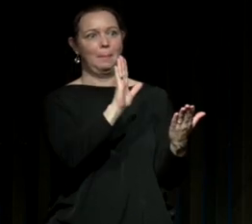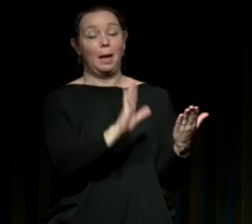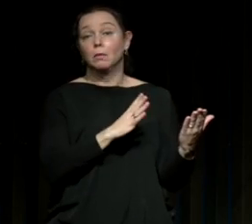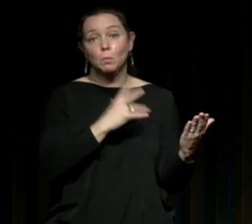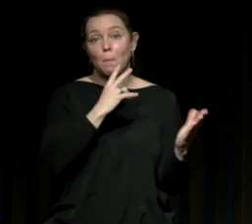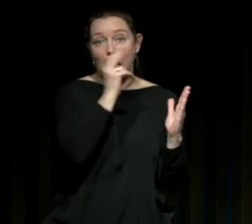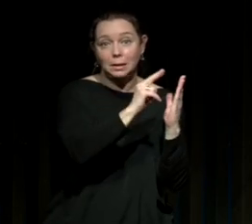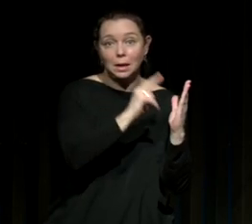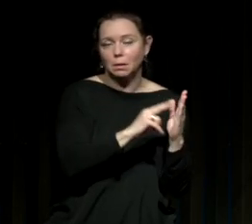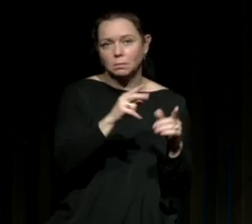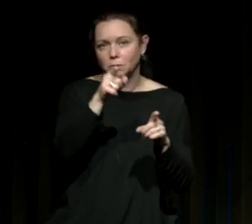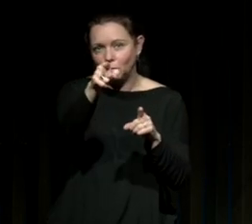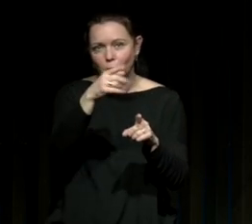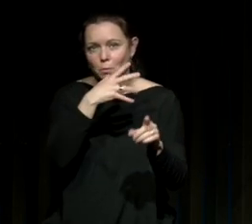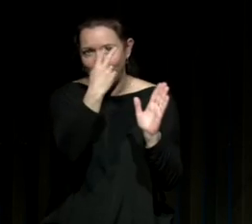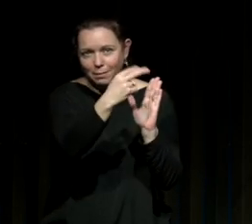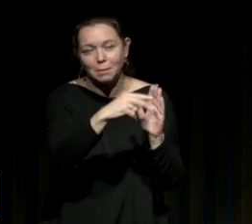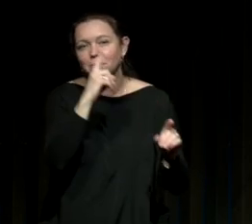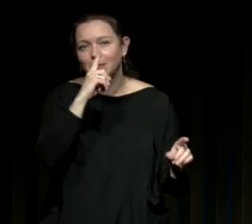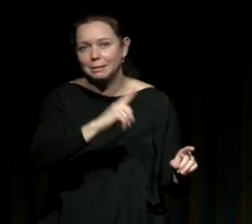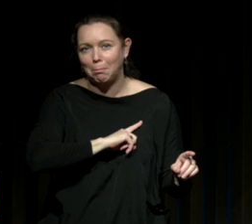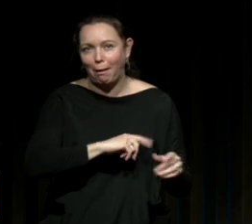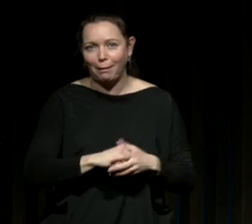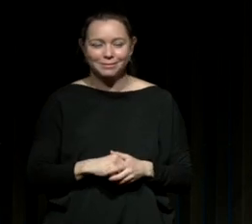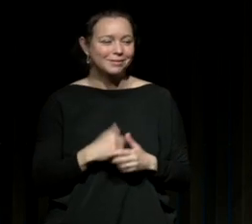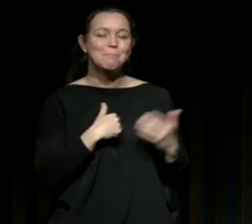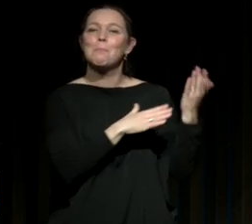plus c'est fait exprès et c'est mon tout c'est pour montrer la complexité et au milieu là il